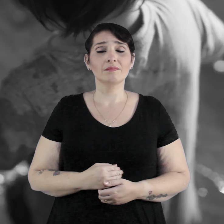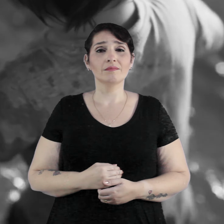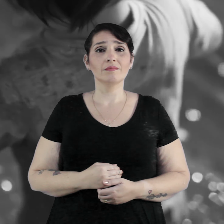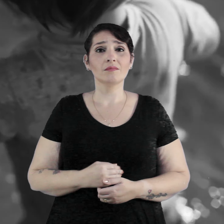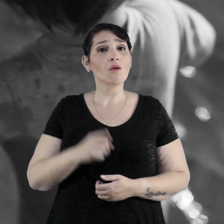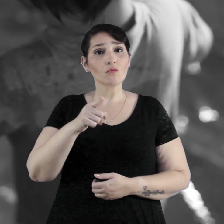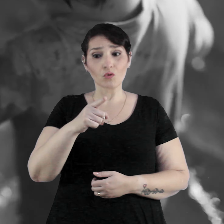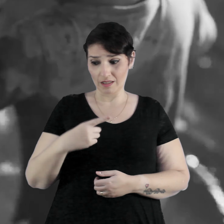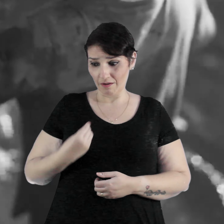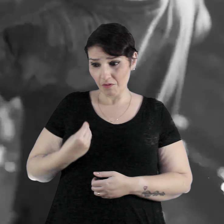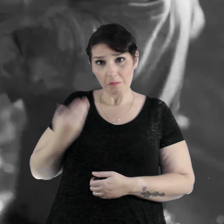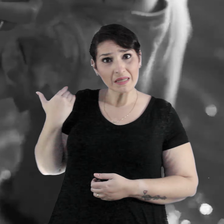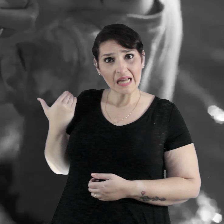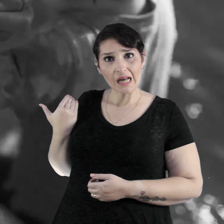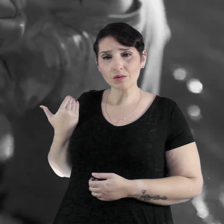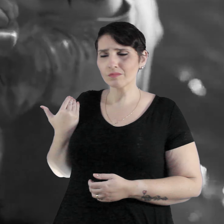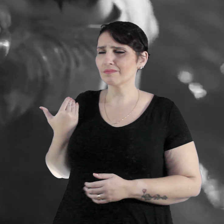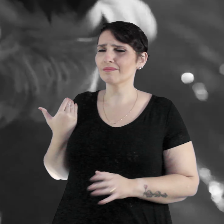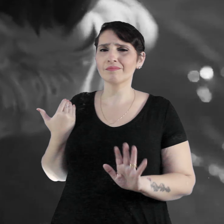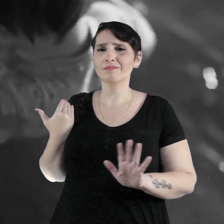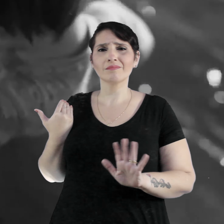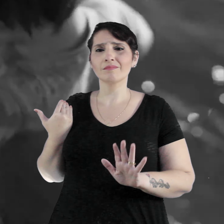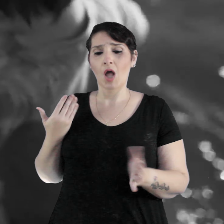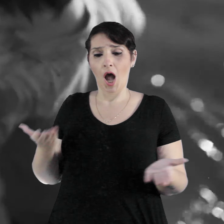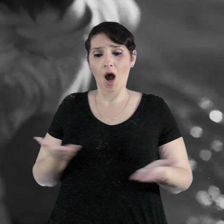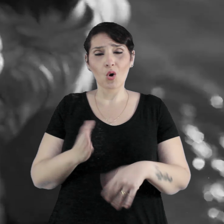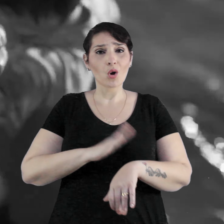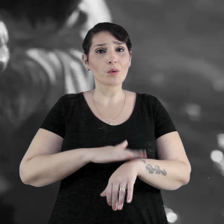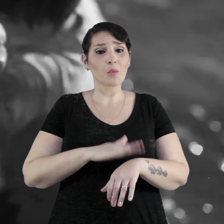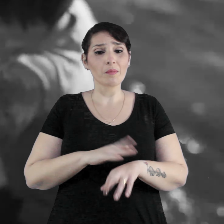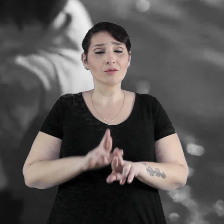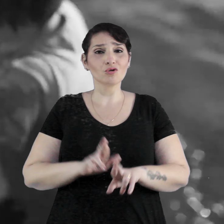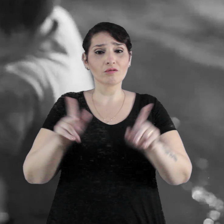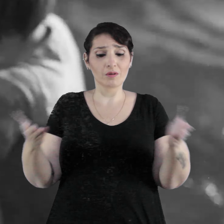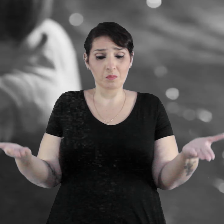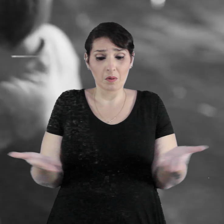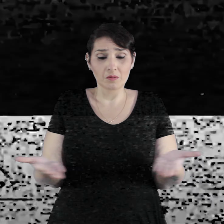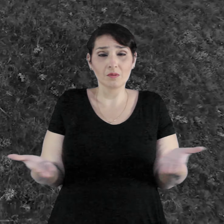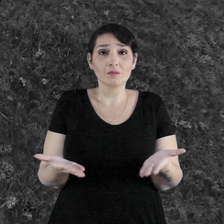Você já não está no passado, está no momento presente.